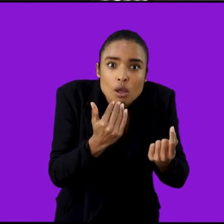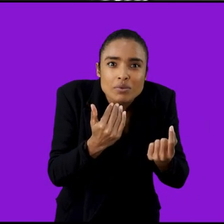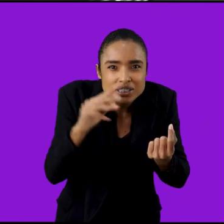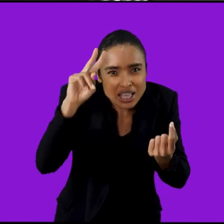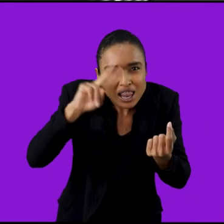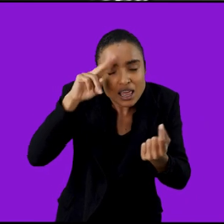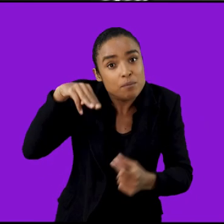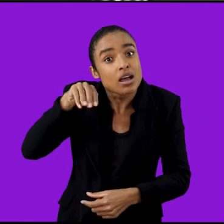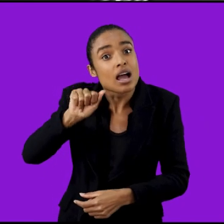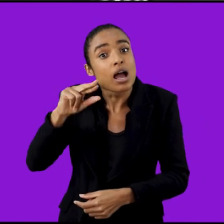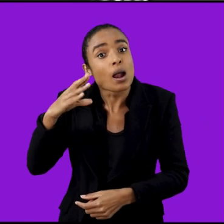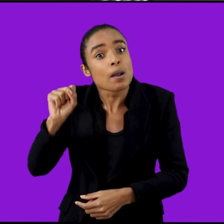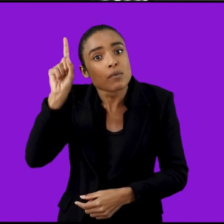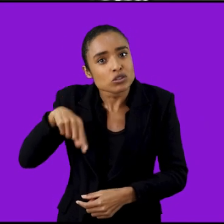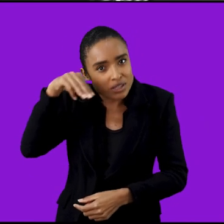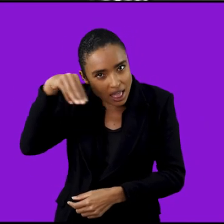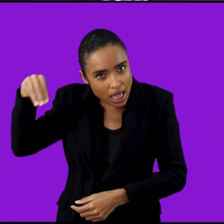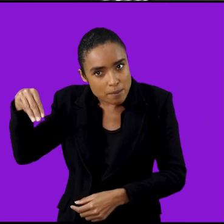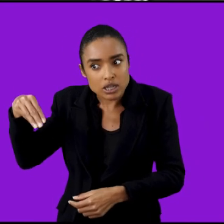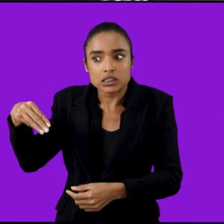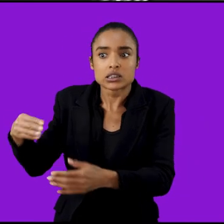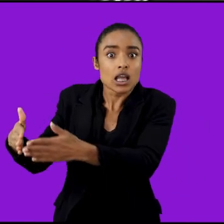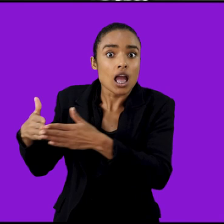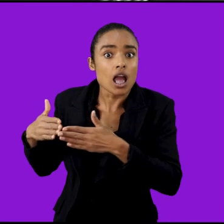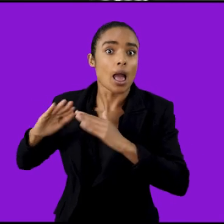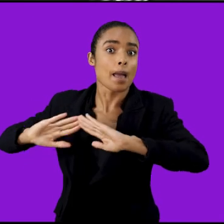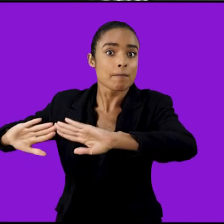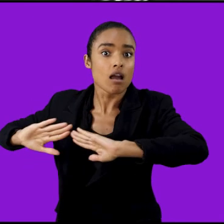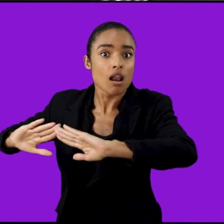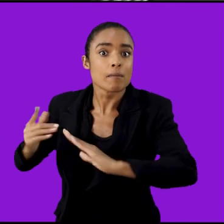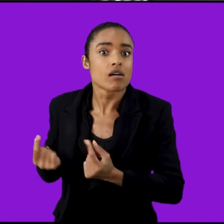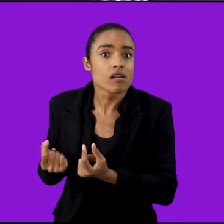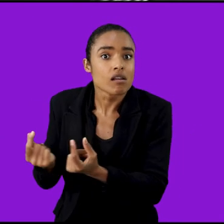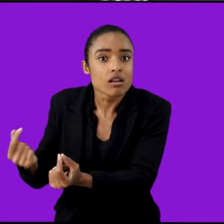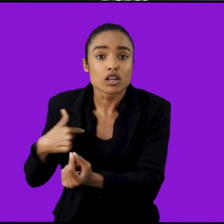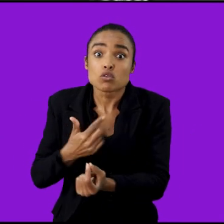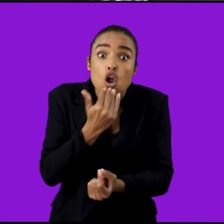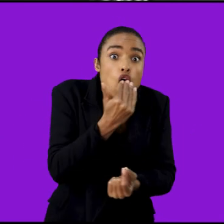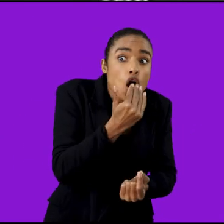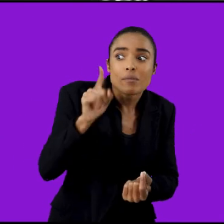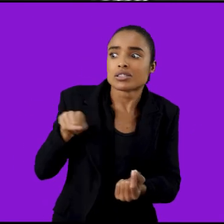Max me emprestava dinheiro pra eu comprar comida. Ele foi o Mestre de Cerimônia da Feira durante anos, né? Sim, sim,sim.